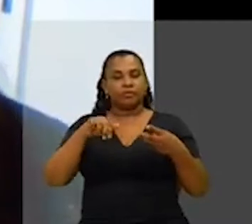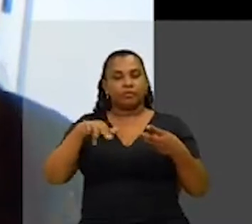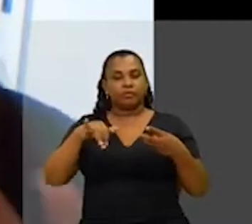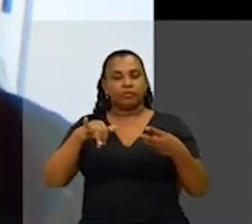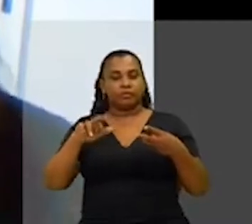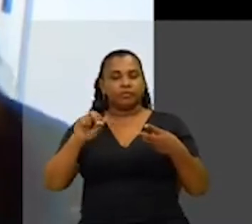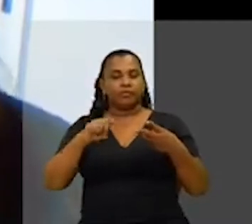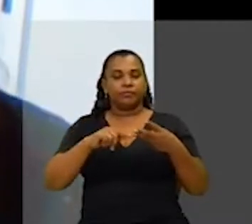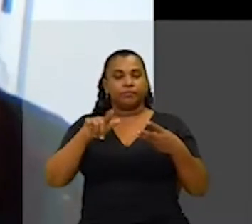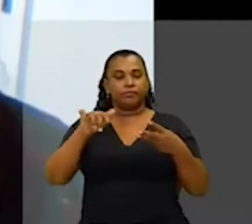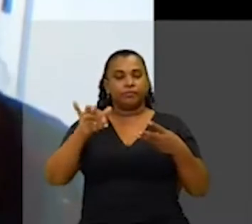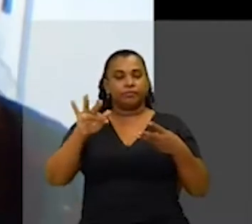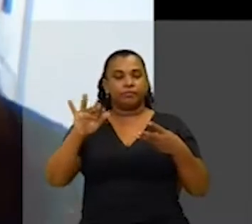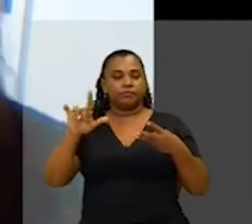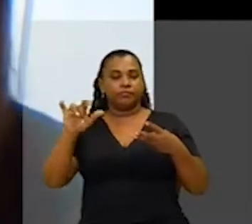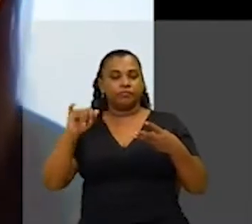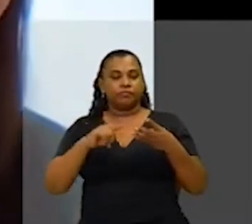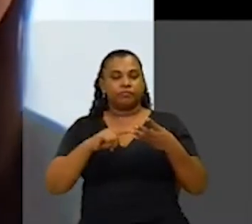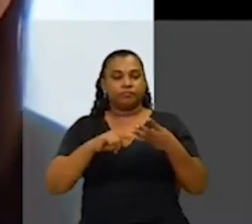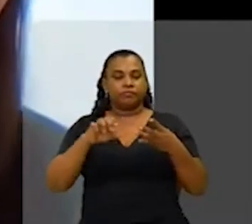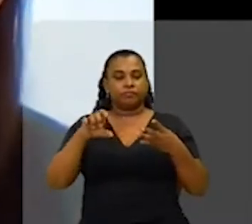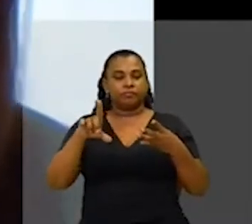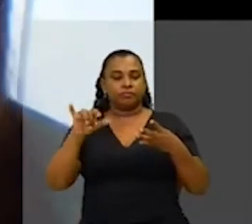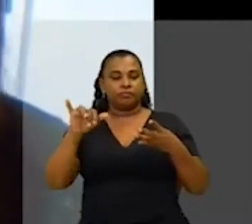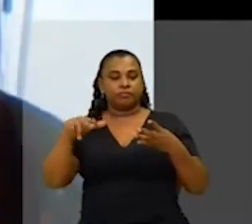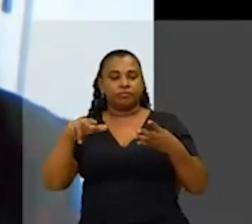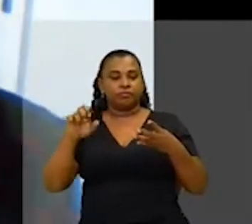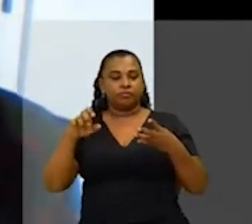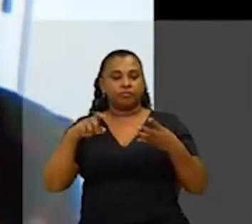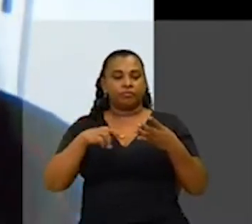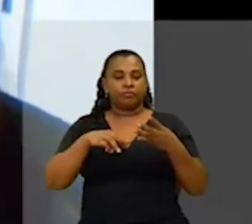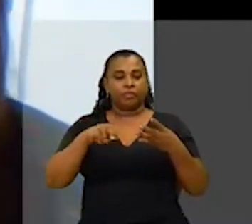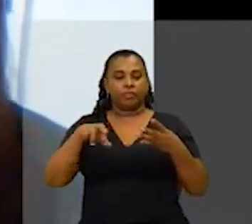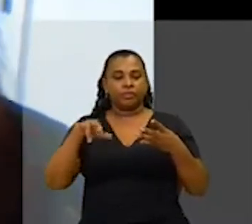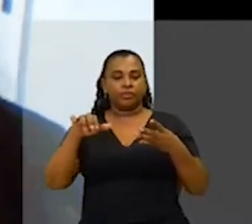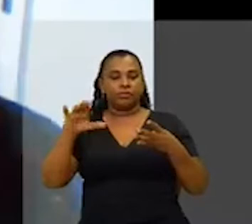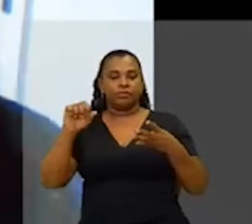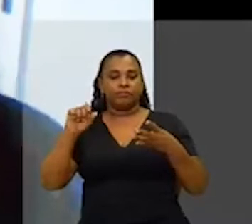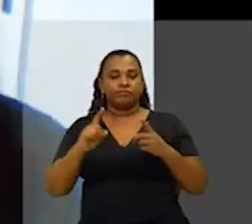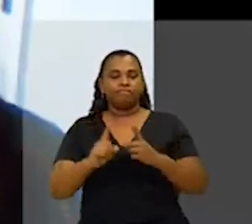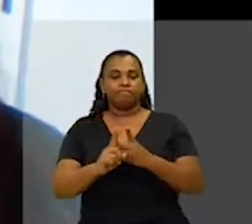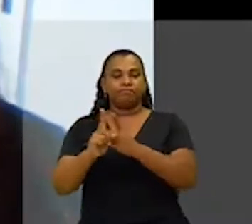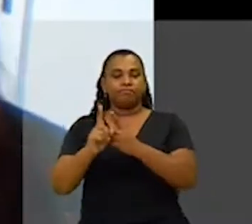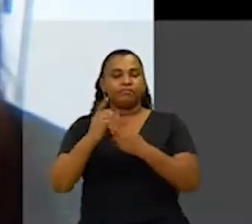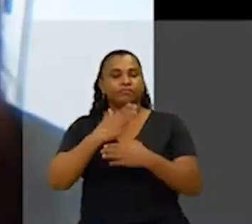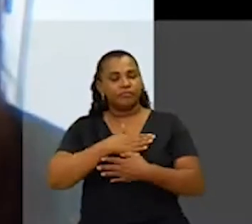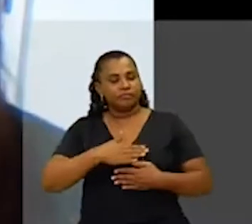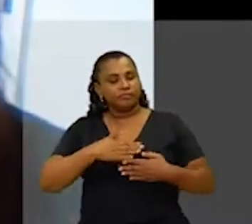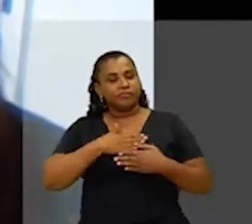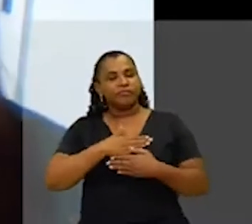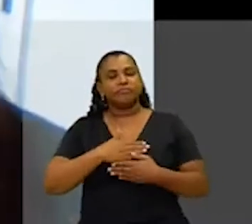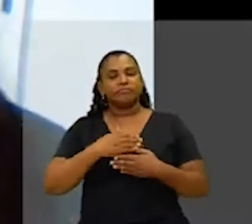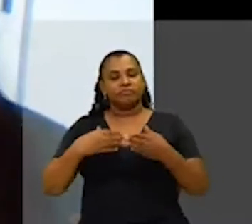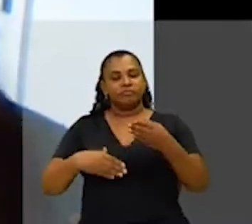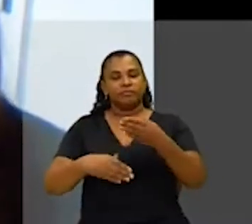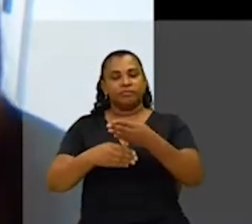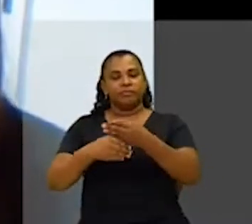muito bom encontrar os encontrar o sítio hoje não Oi Tati para contribuir com a discussão em